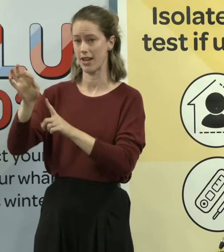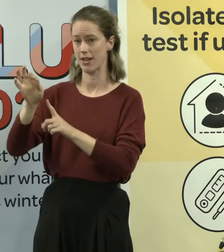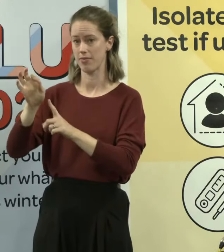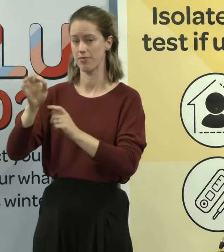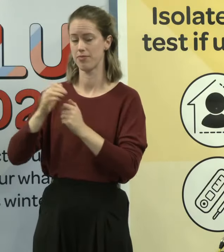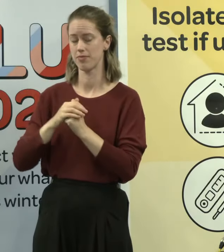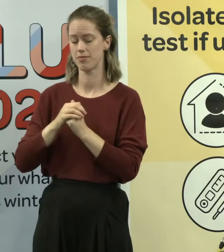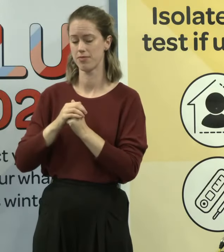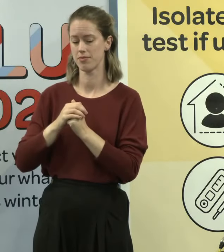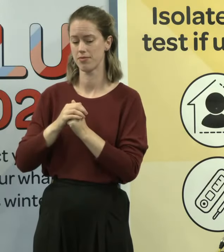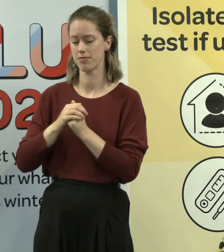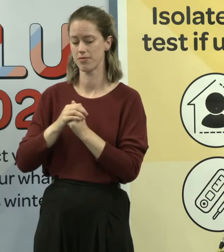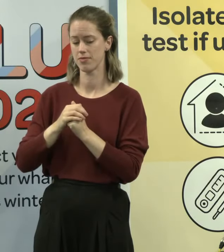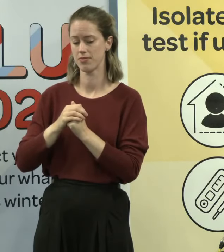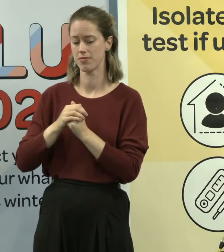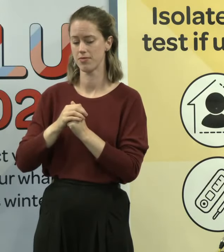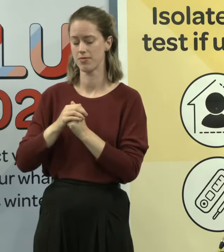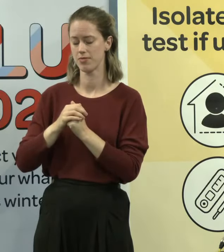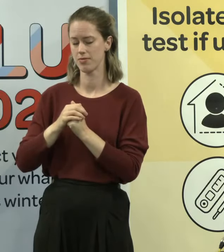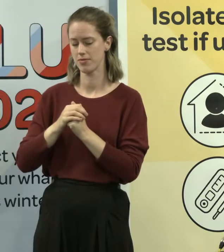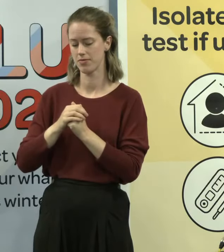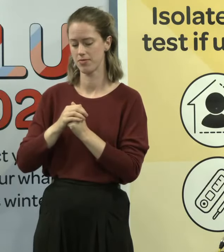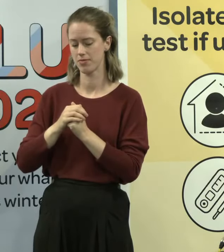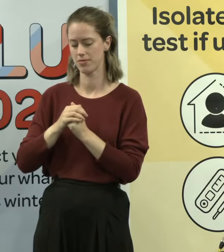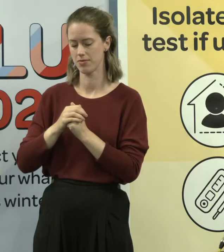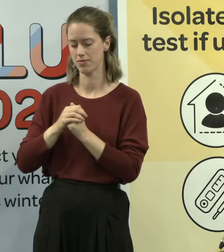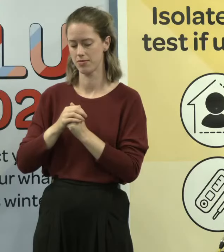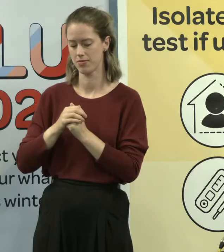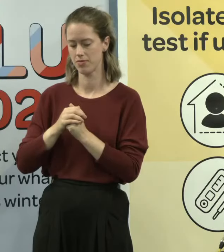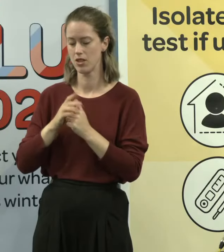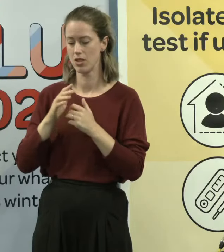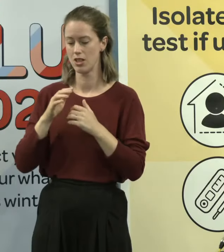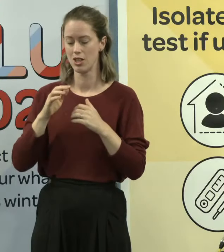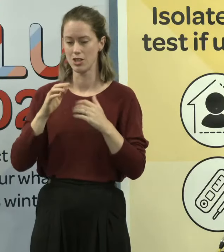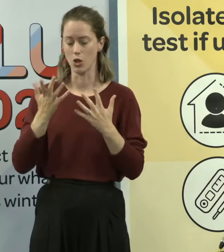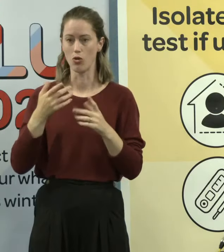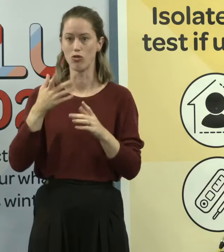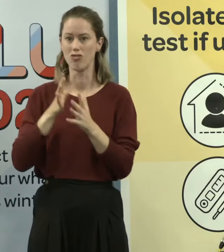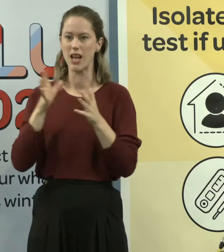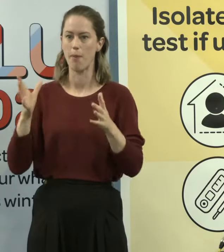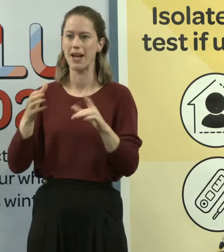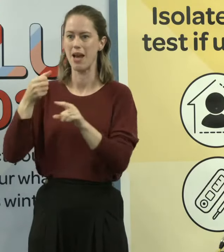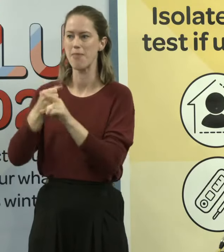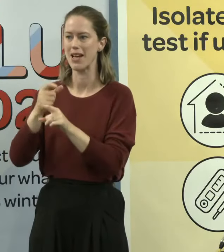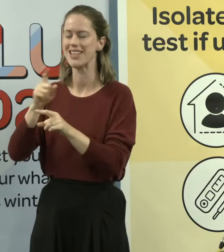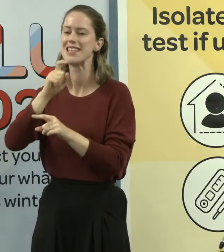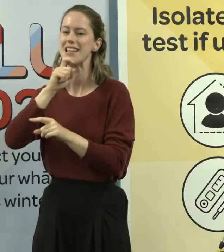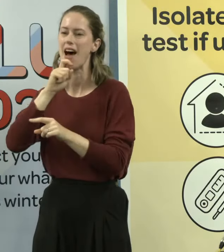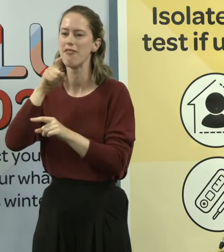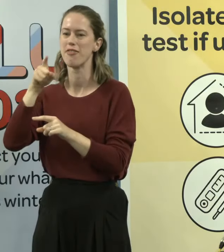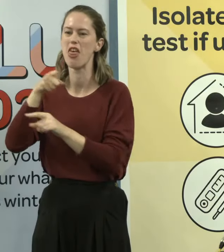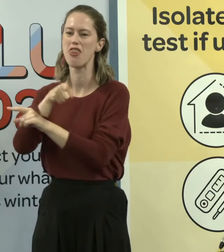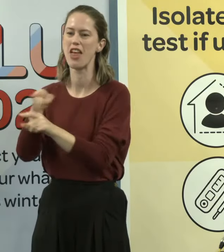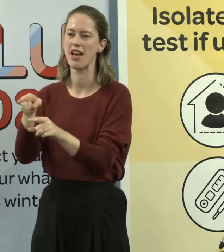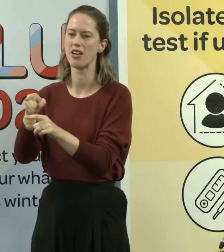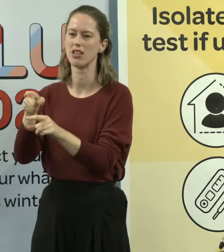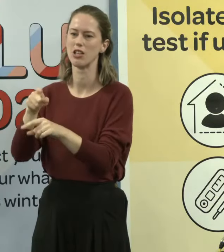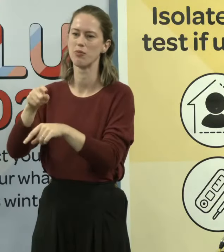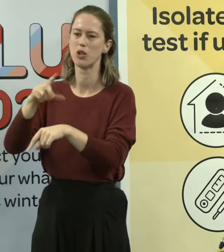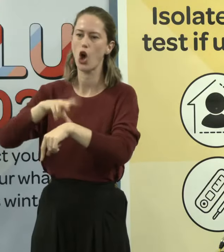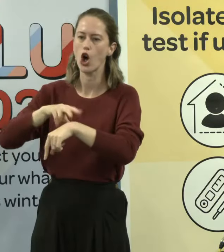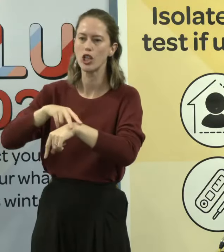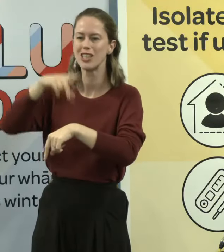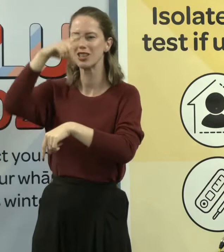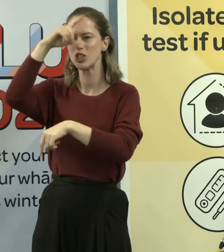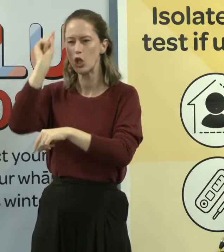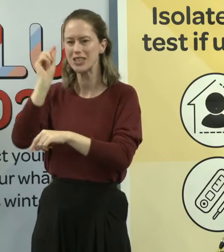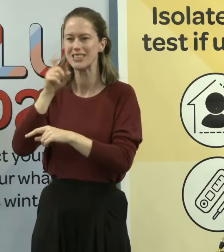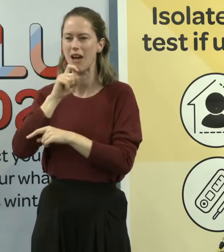atu nei.